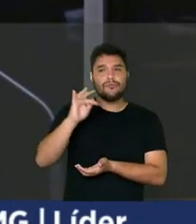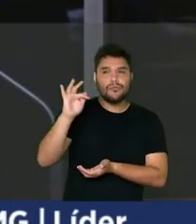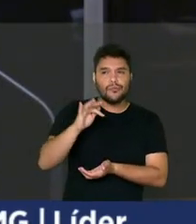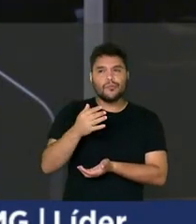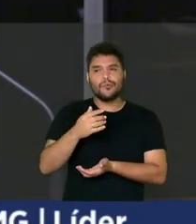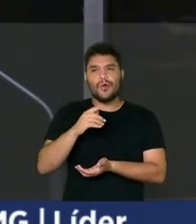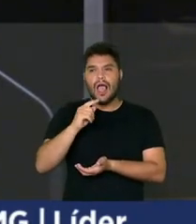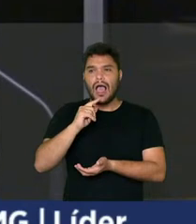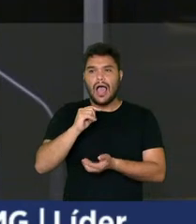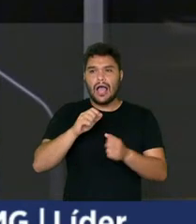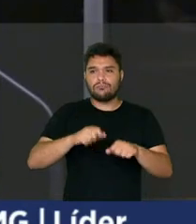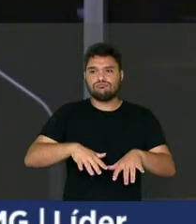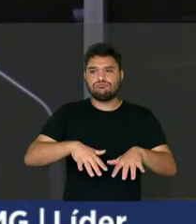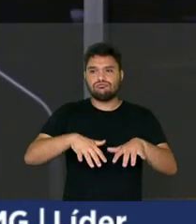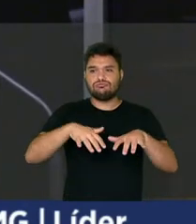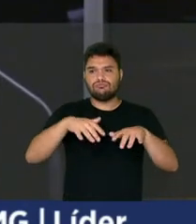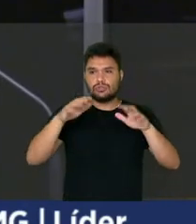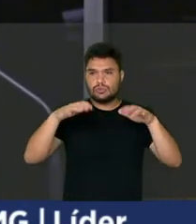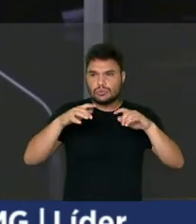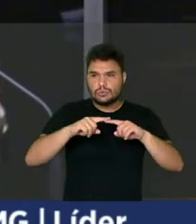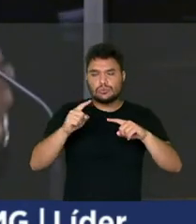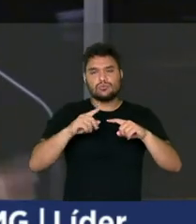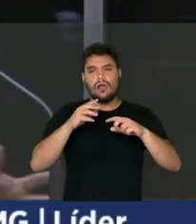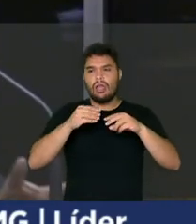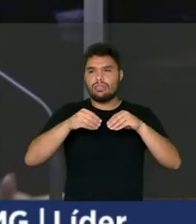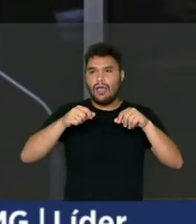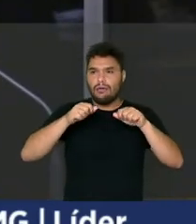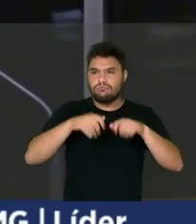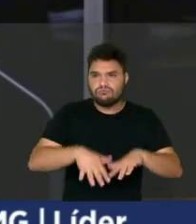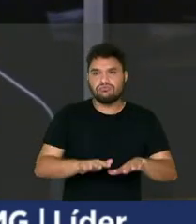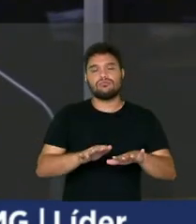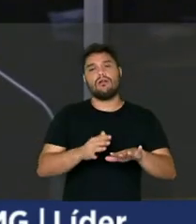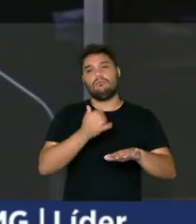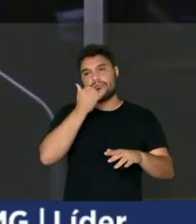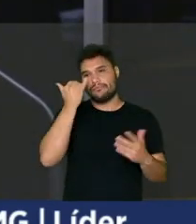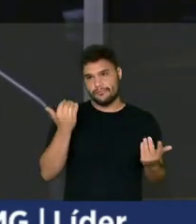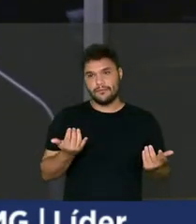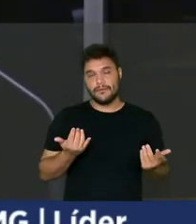ENFRENTAMENTO AOS DESASTRES NATURAIS NO BRASIL. EU ACREDITO QUE É UMA AÇÃO EXTREMAMENTE IMPORTANTE, OS